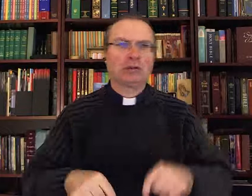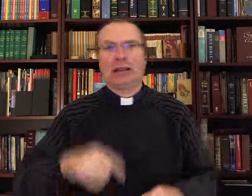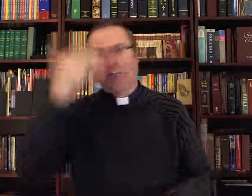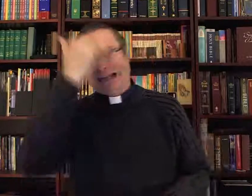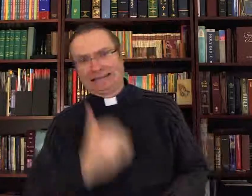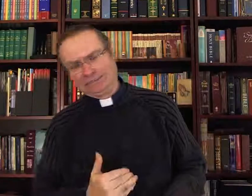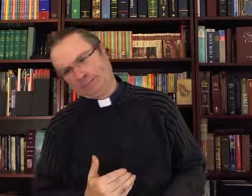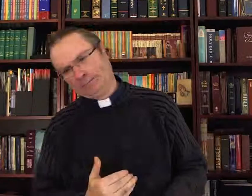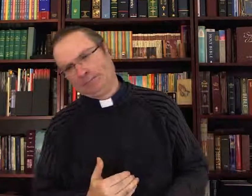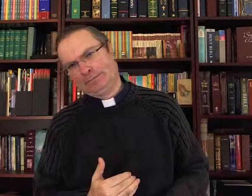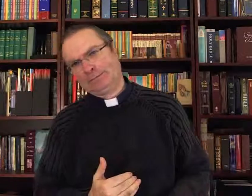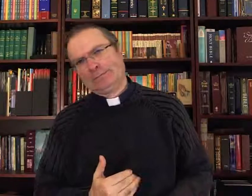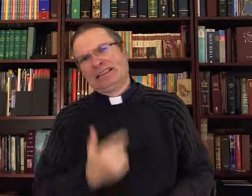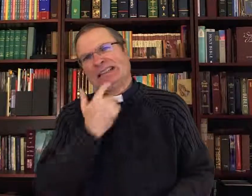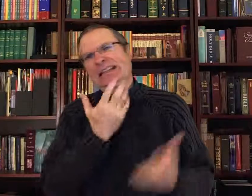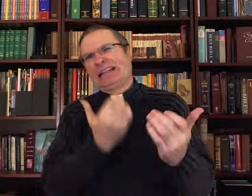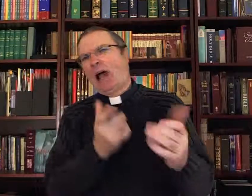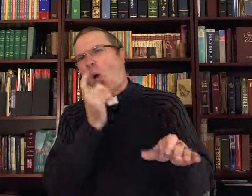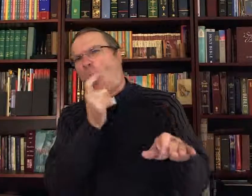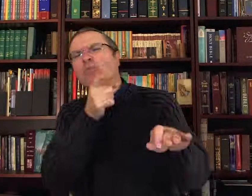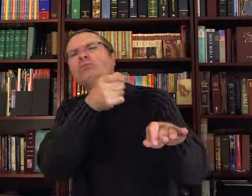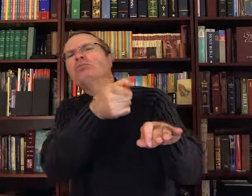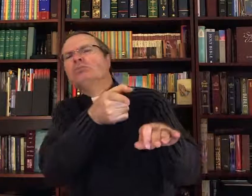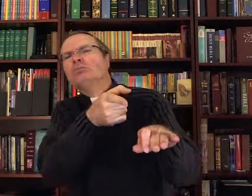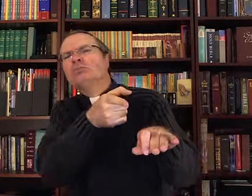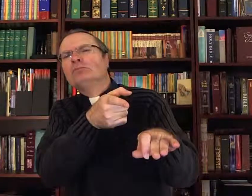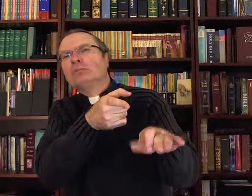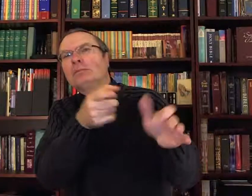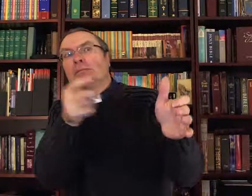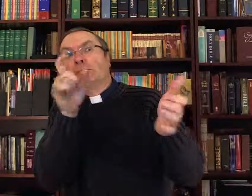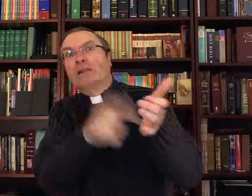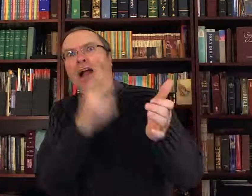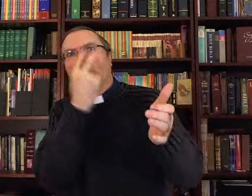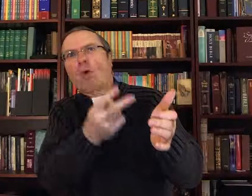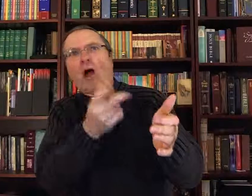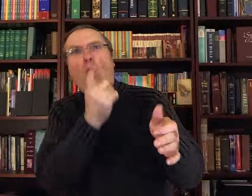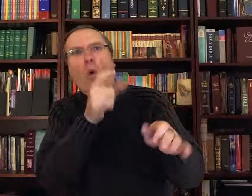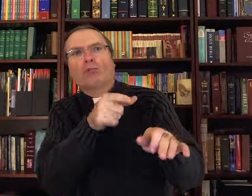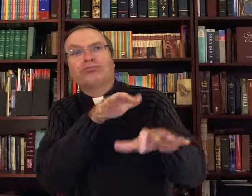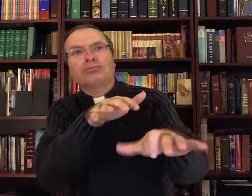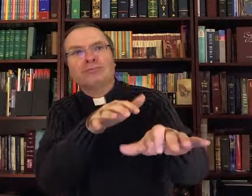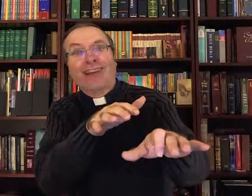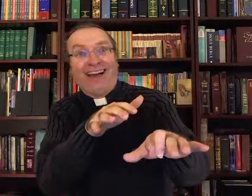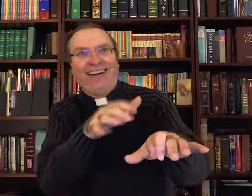des paralysés qui attendaient le mouvement de l'eau,